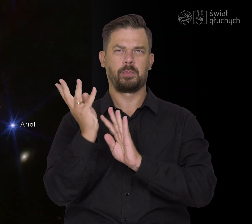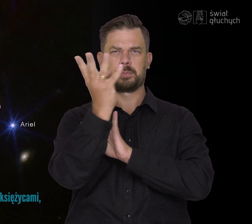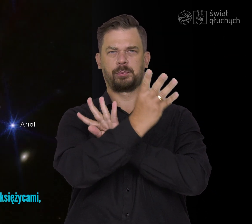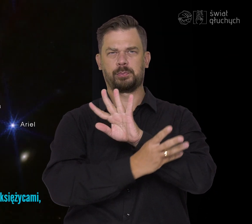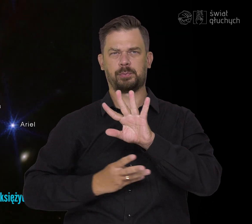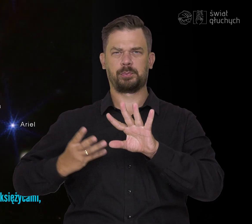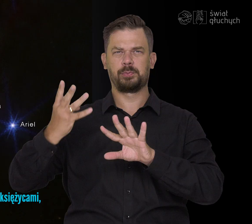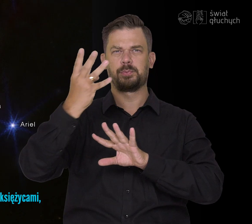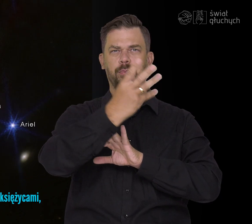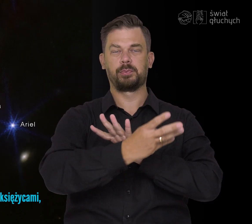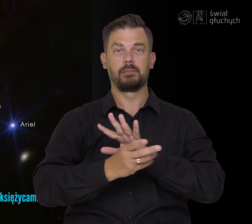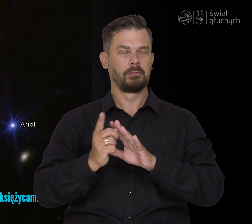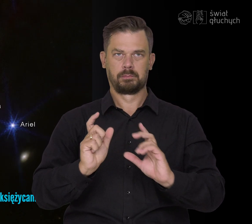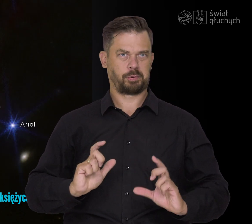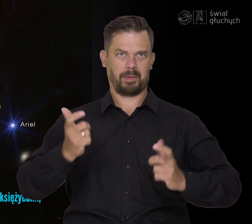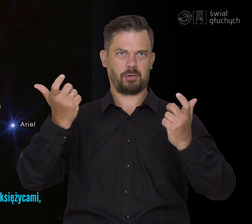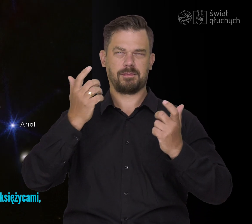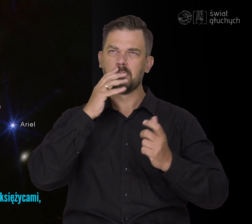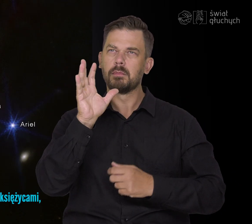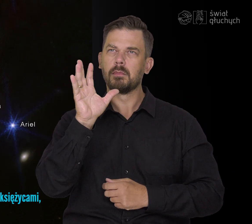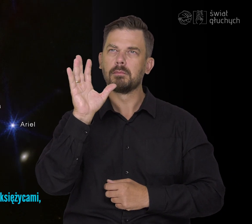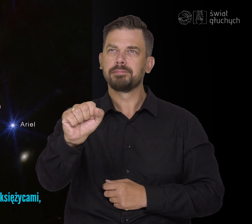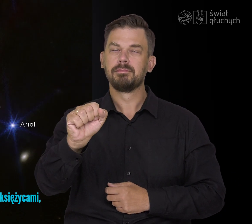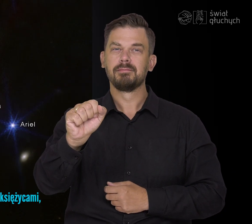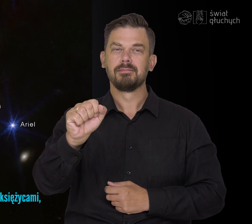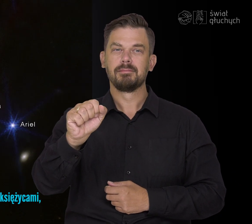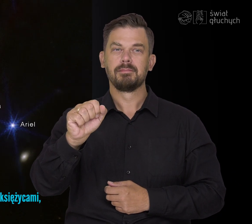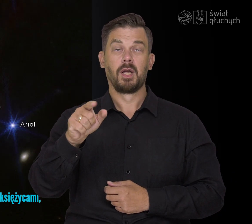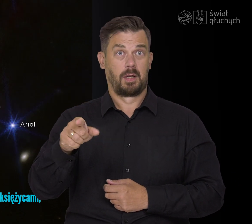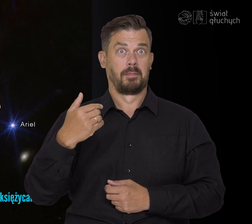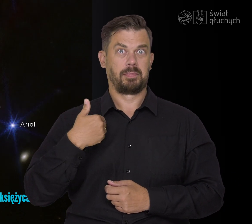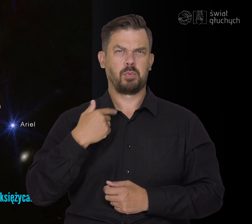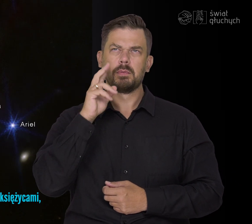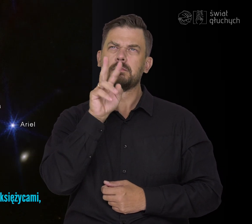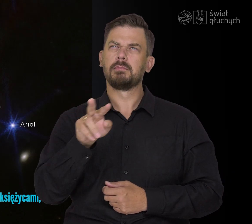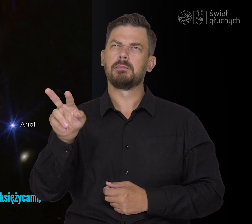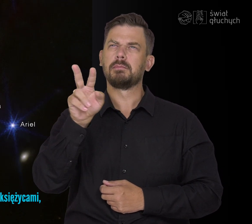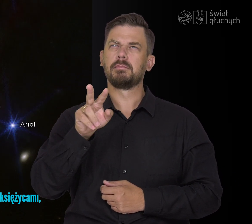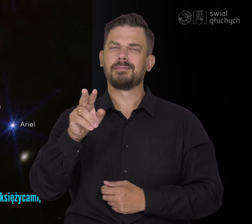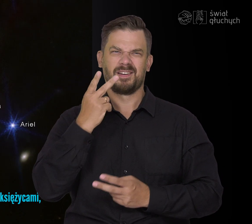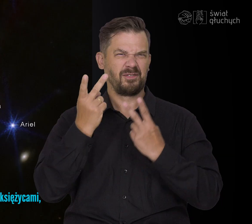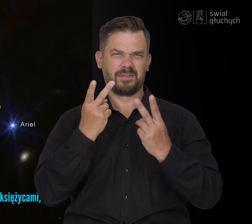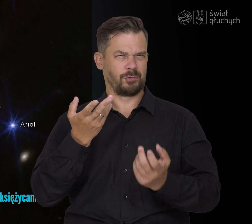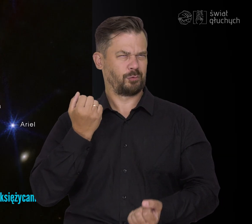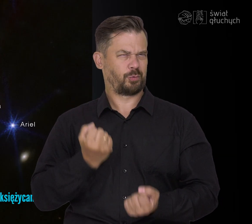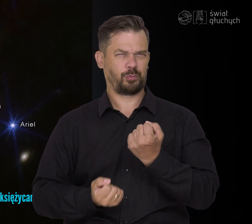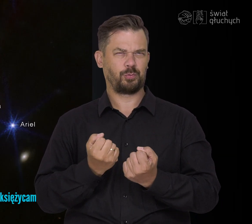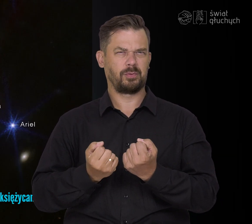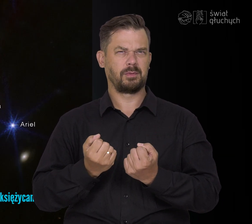Odkryto je właściwie całkowicie przez przypadek. Ten ciemny materiał, z którego są zrobione, sprawia, że szalenie trudno je zaobserwować